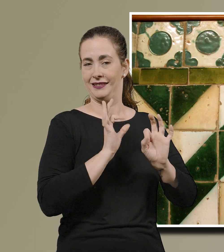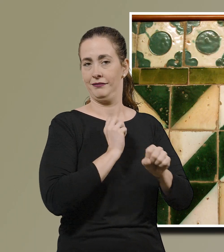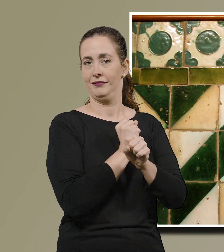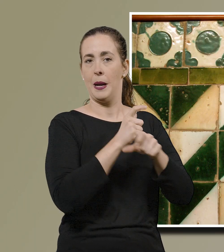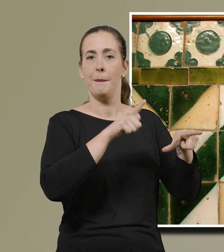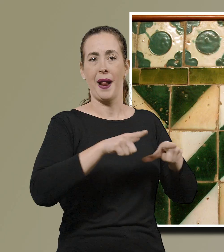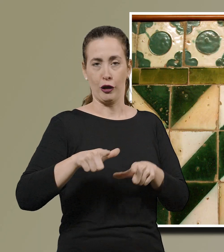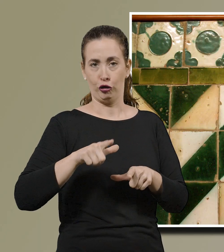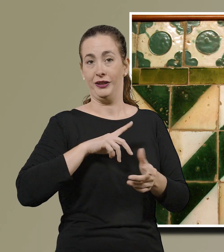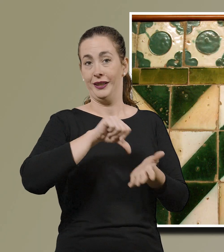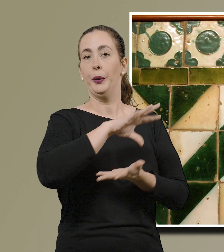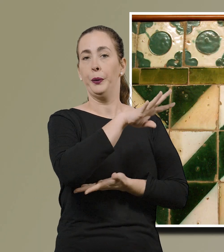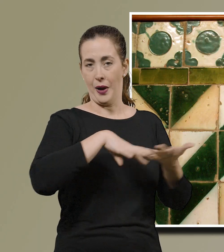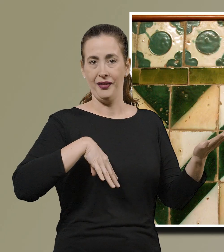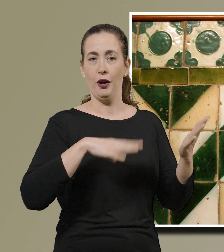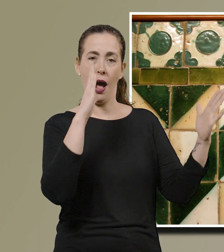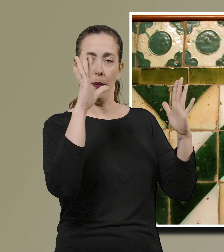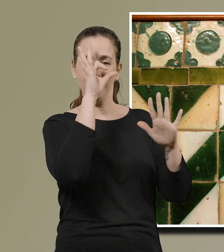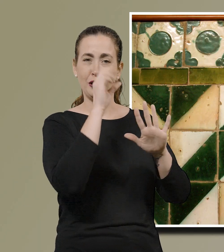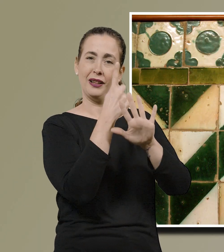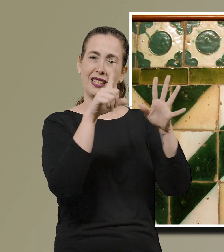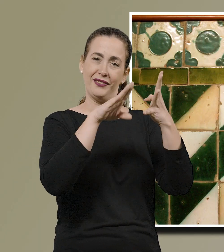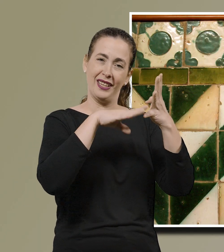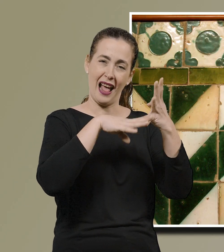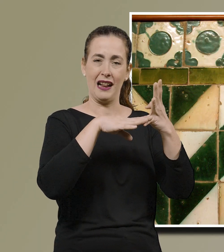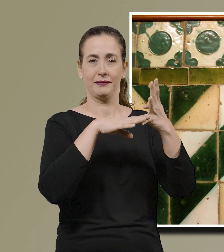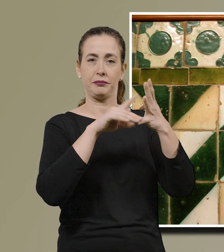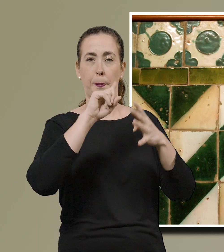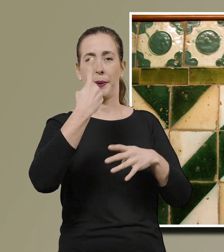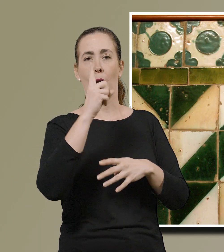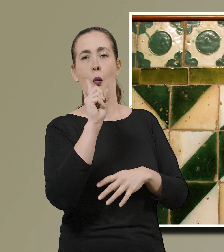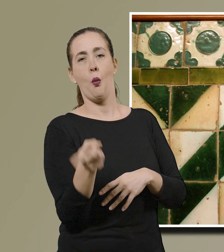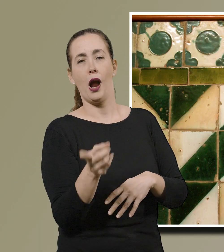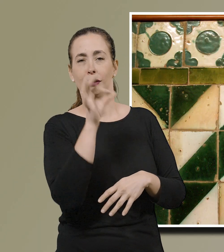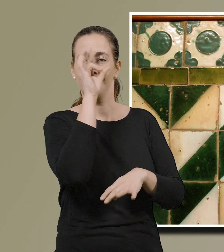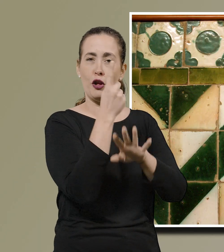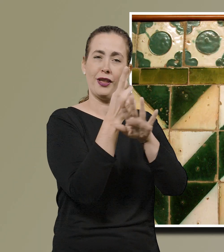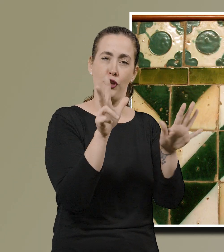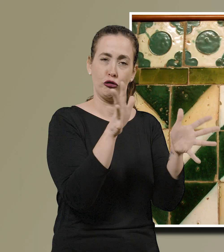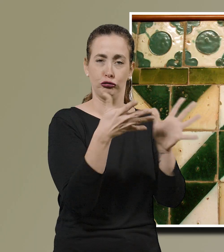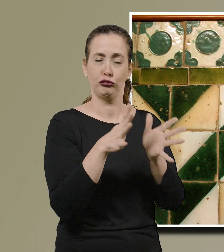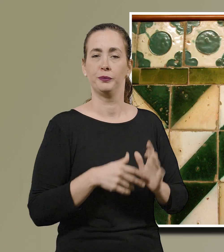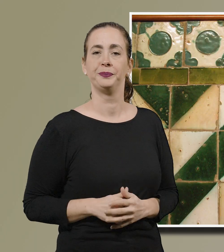a finals del segle XVII - primer quart del XVIII.